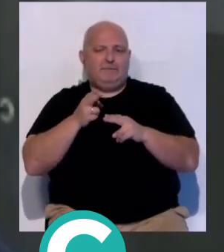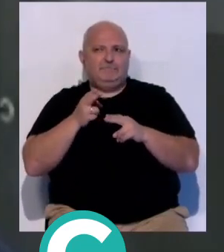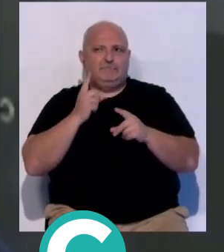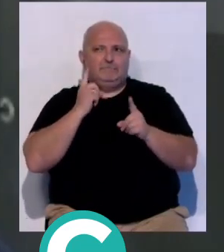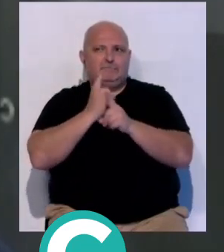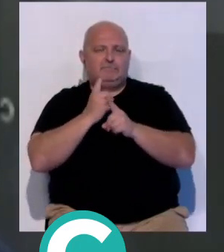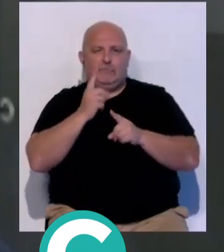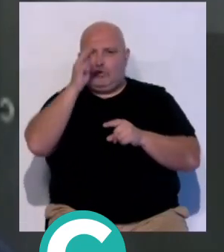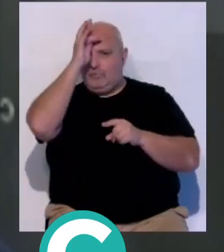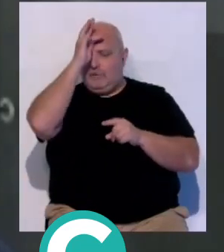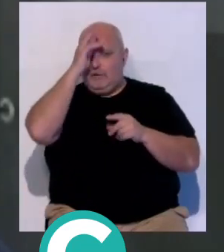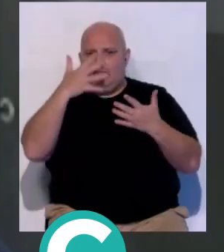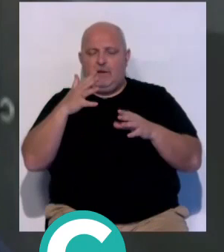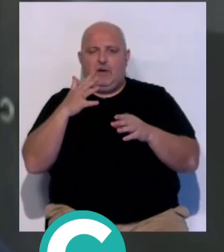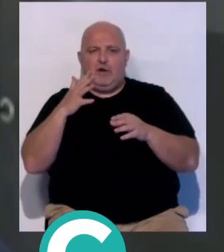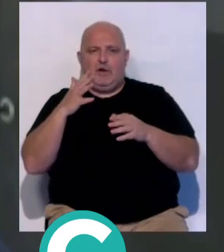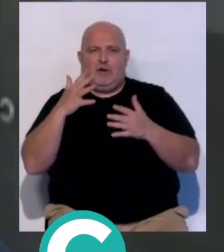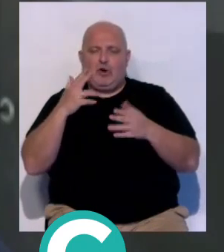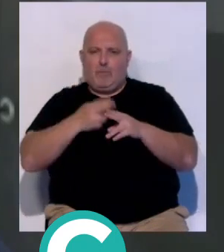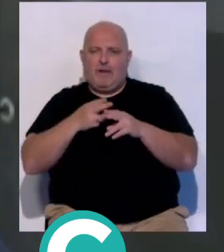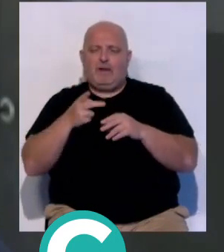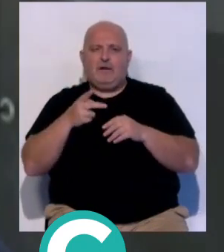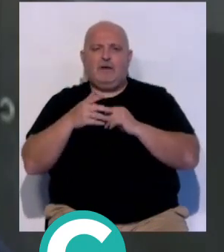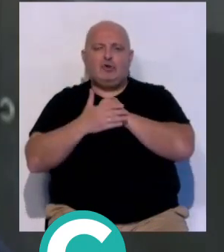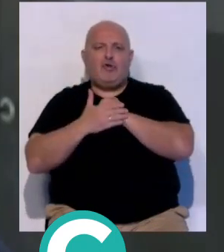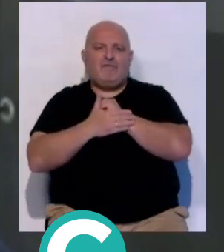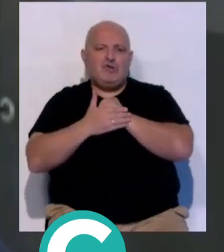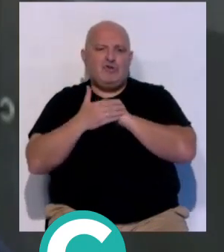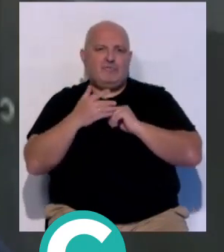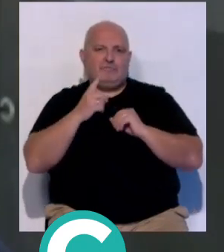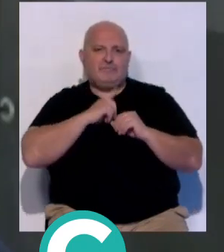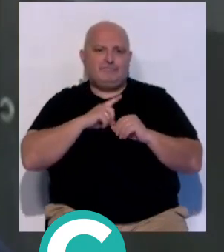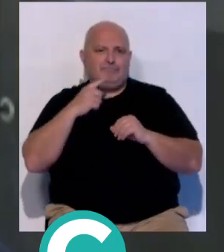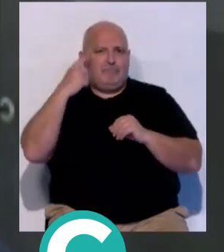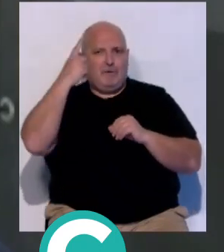el domingo y el miércoles con la Roma y tenía el tobillo fastidiado y cogí el lunes me vine